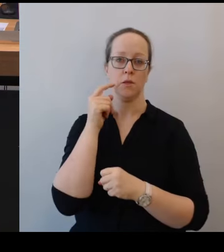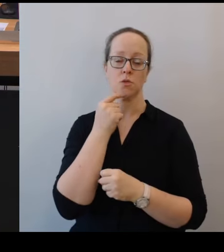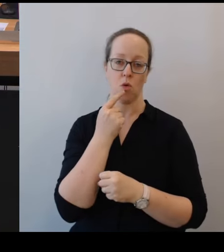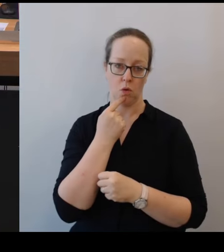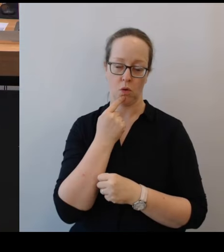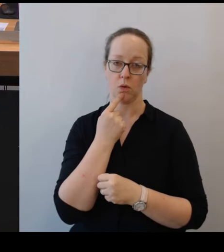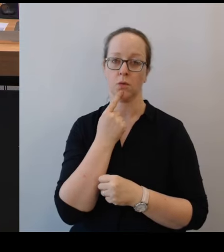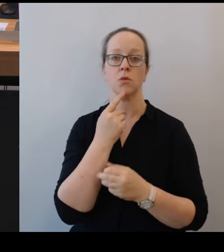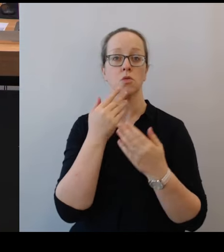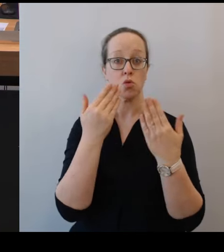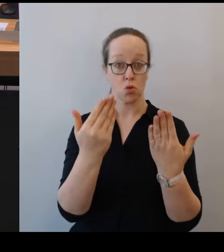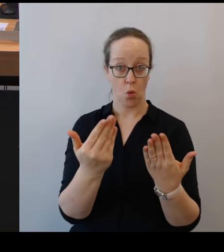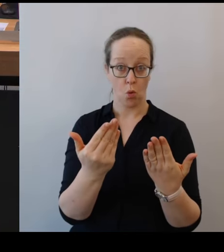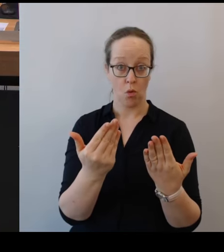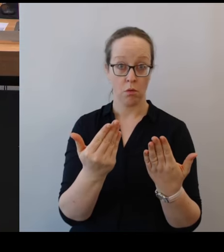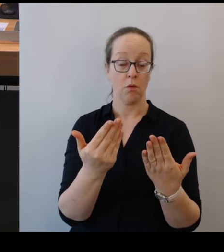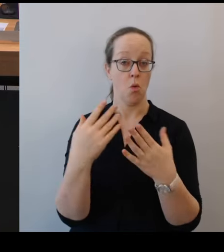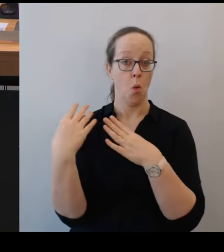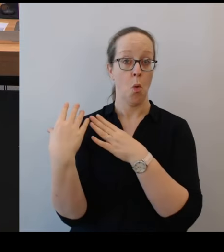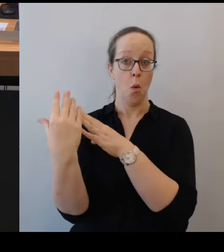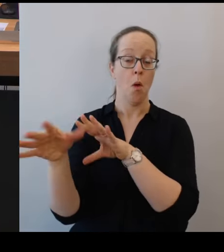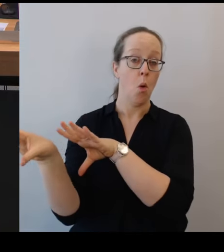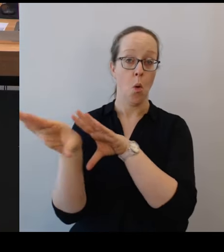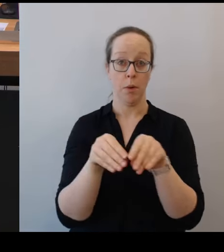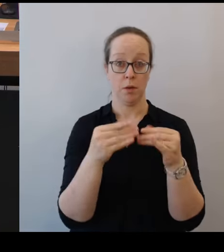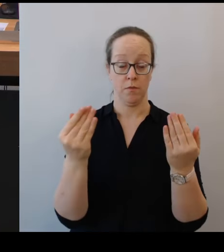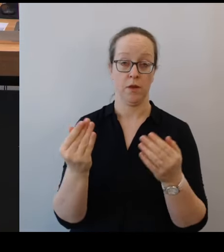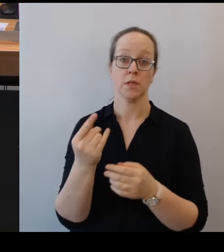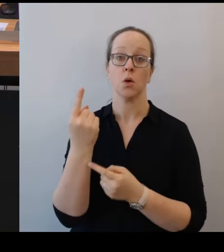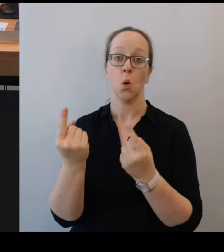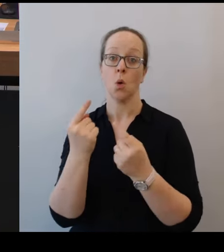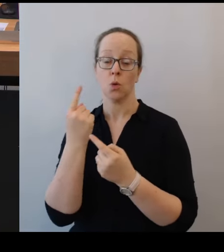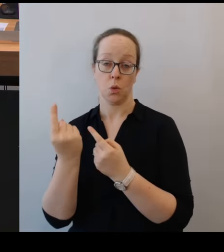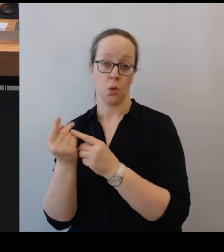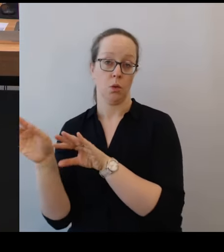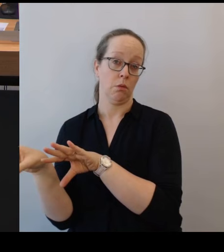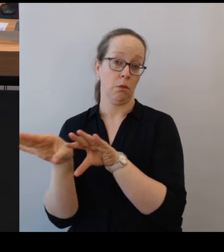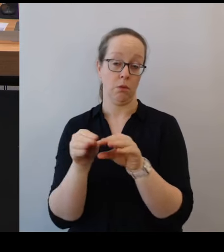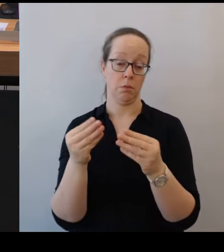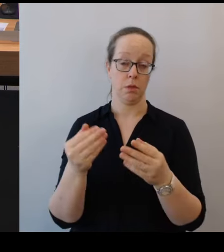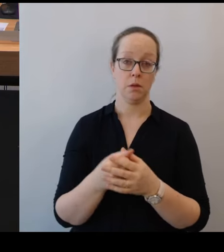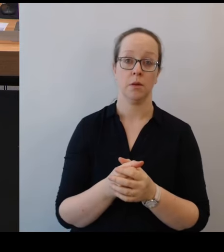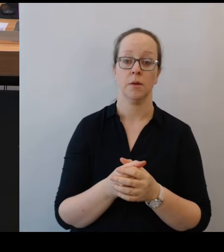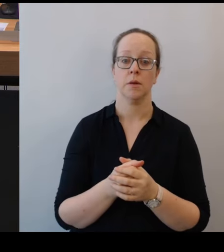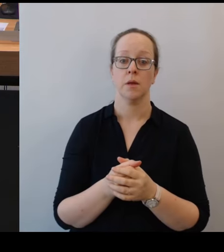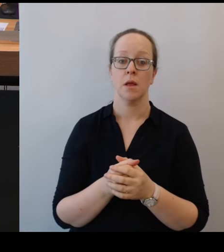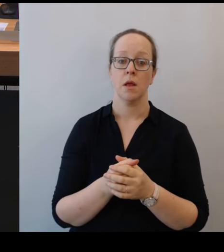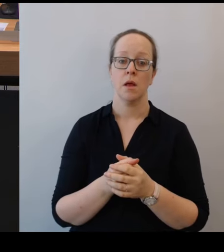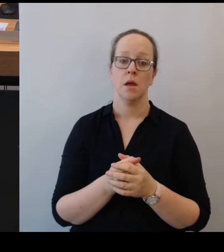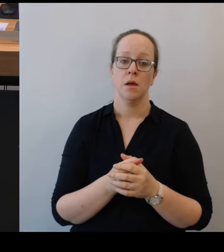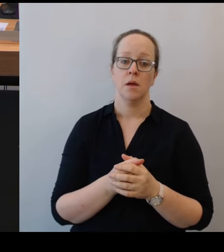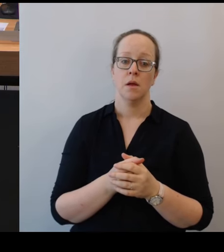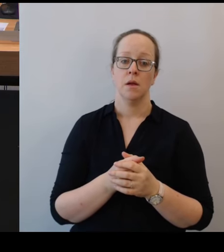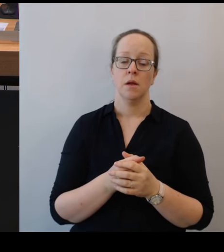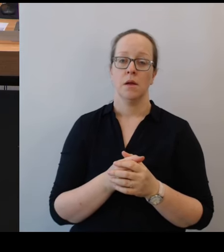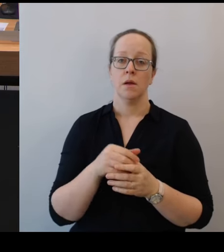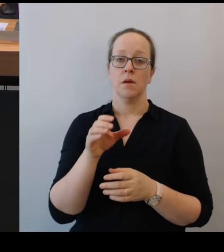Die Wegner CDU macht mit der Noch Giffey SPD linksgrün weiter Die Politikwende, die der Wähler erwartet hat, Frau Giffey findet nicht statt.